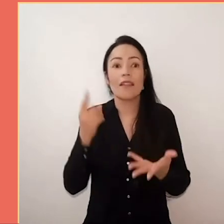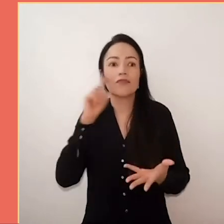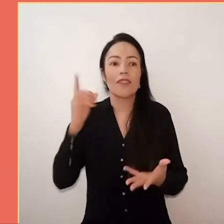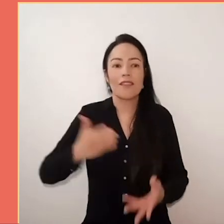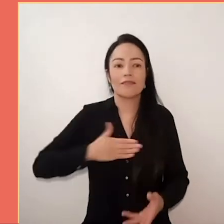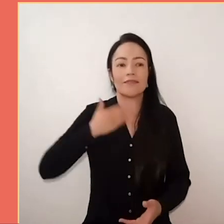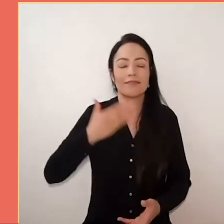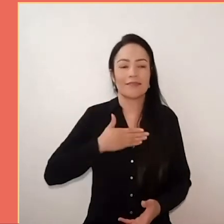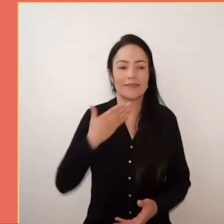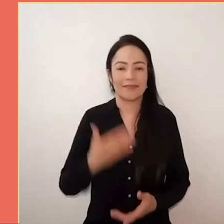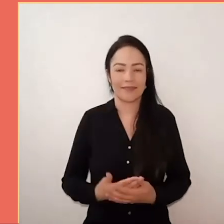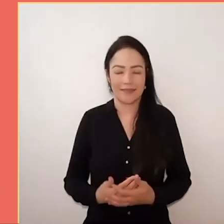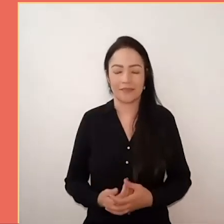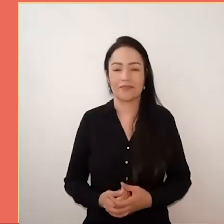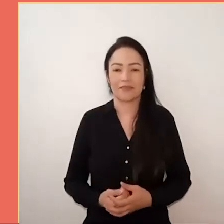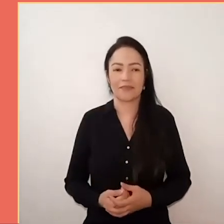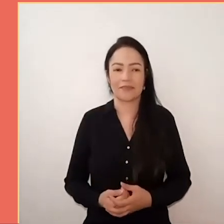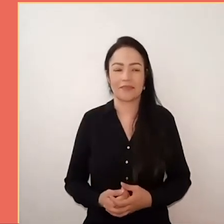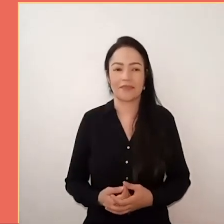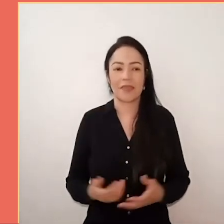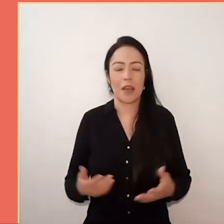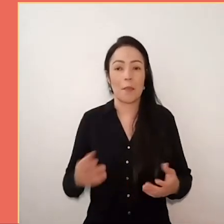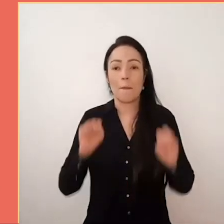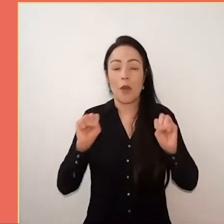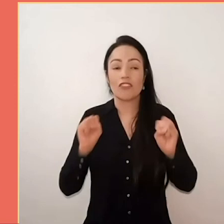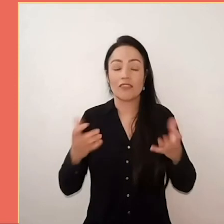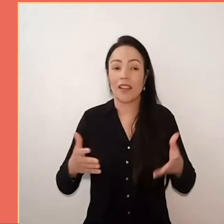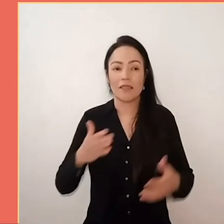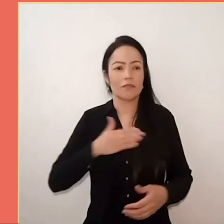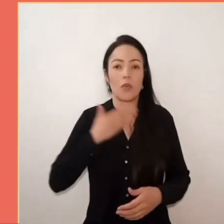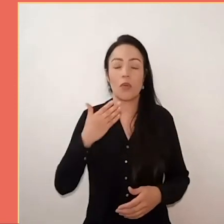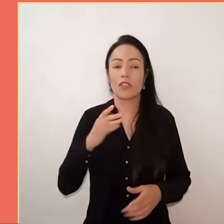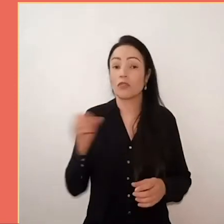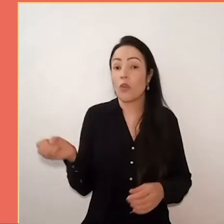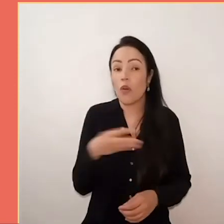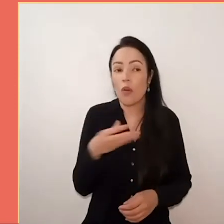surpreendente que elas resultem novas para quem as leem.